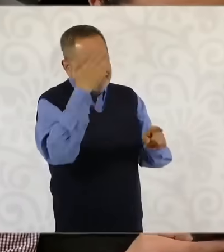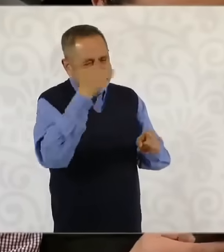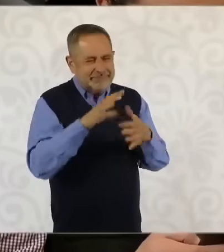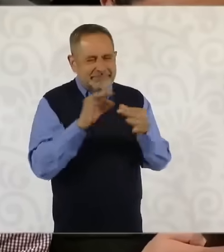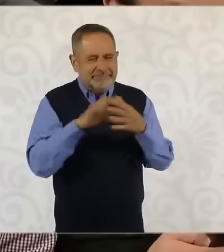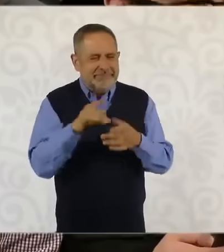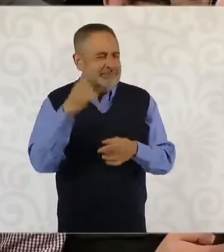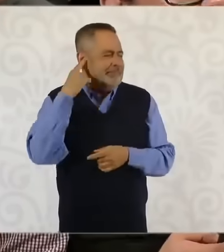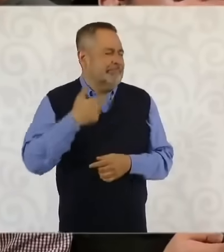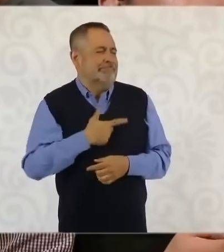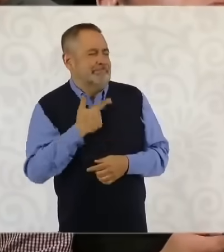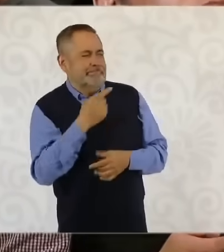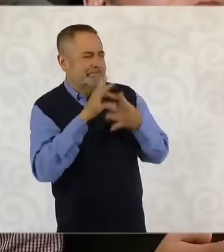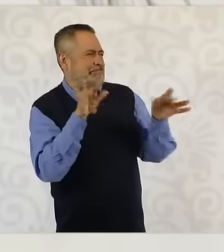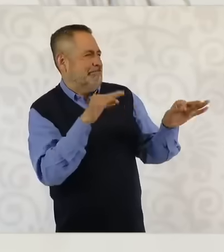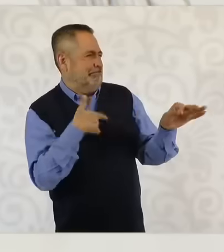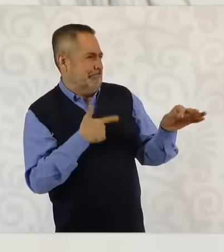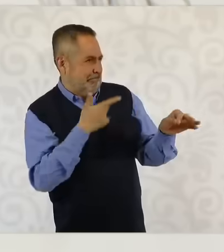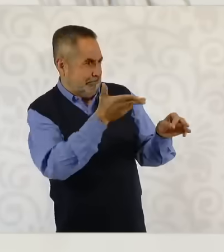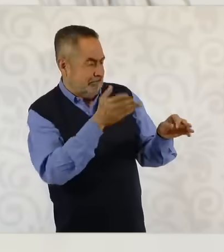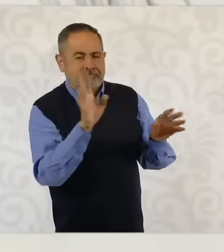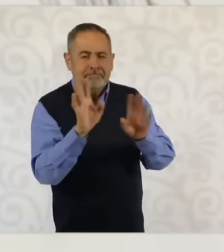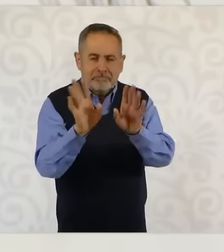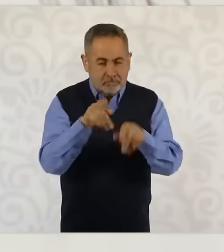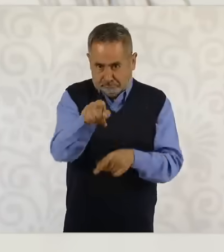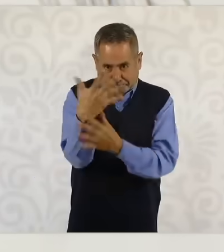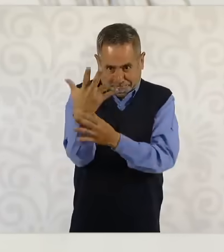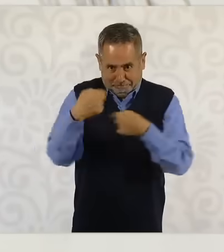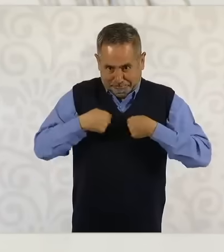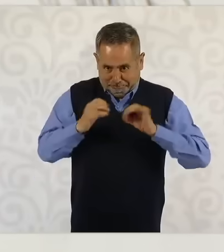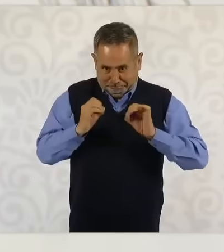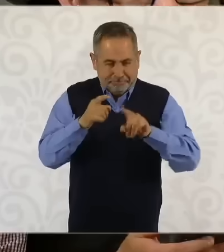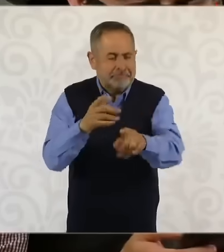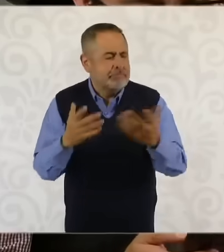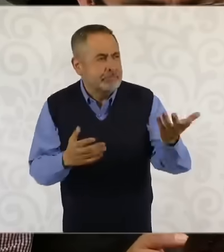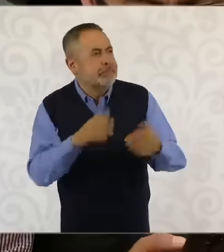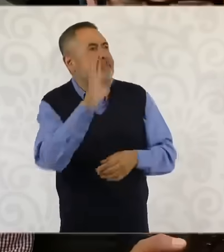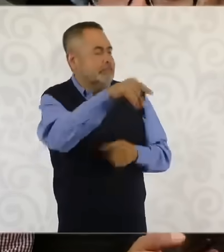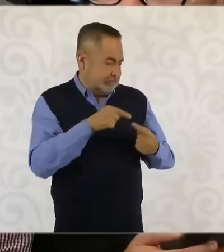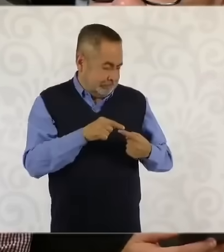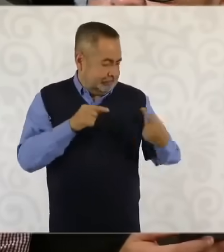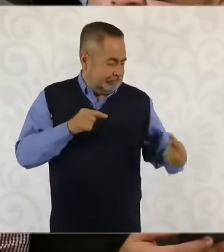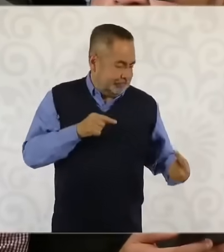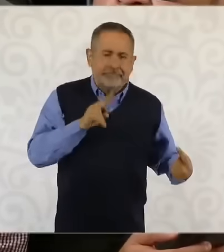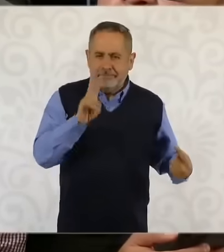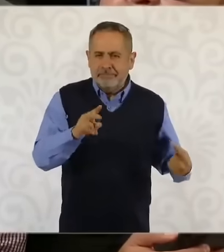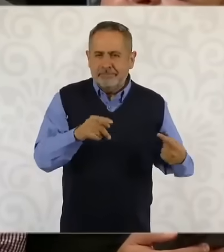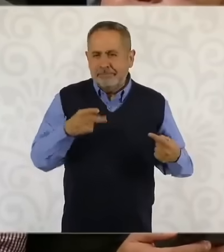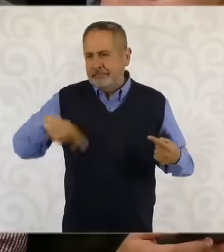sus oídos con eso pero tú lo dijiste ¿no yo la oposición lamentablemente para los mexicanos